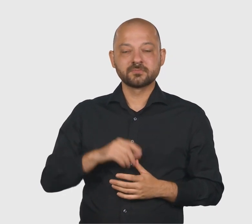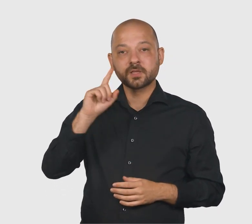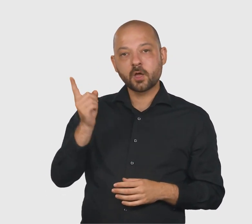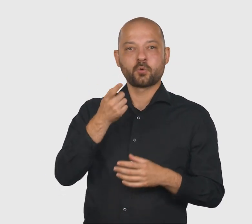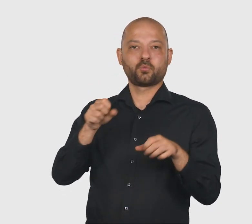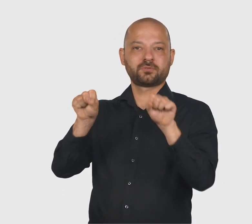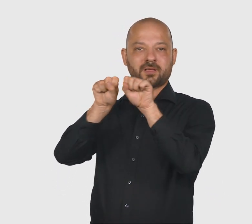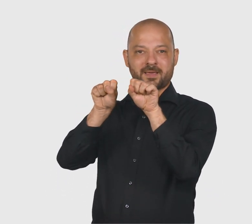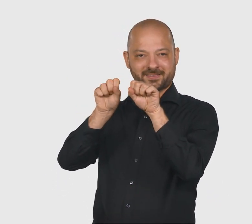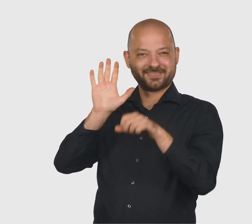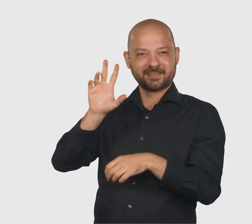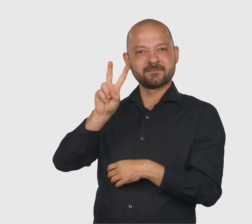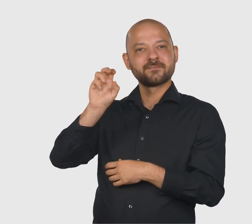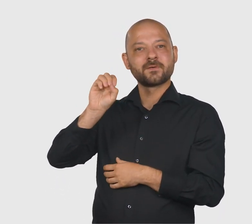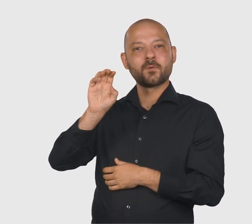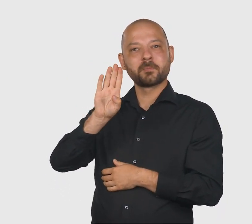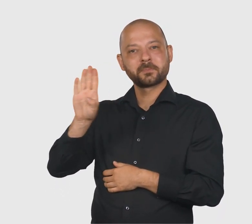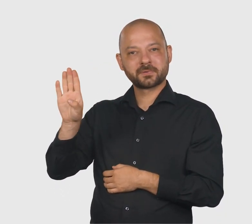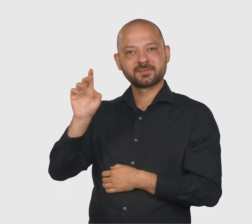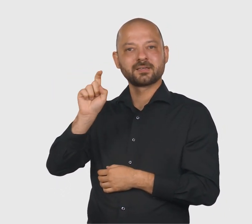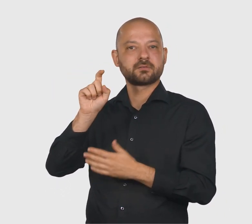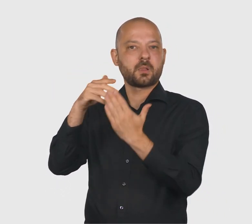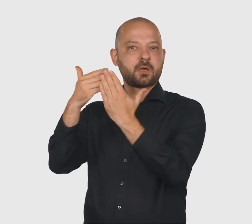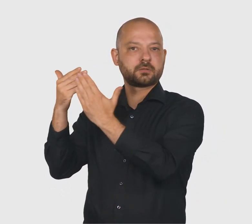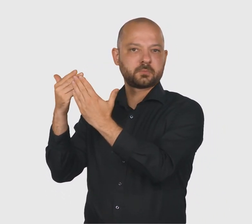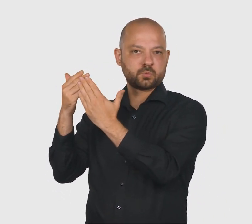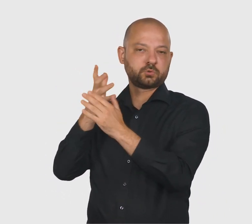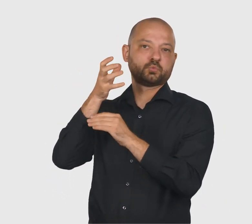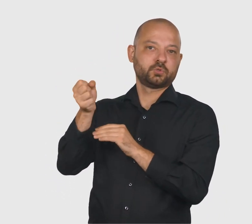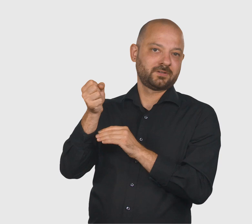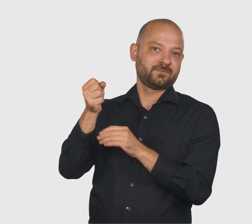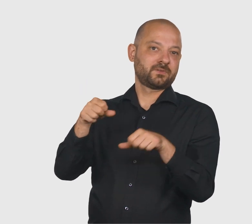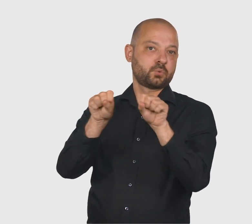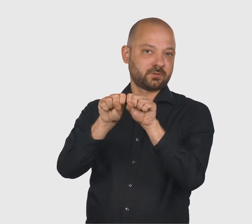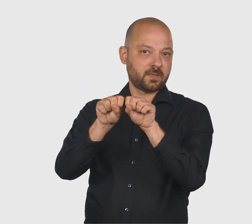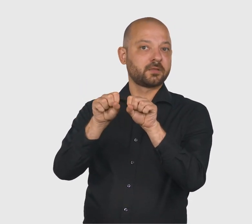und haben Zugriff auf die Digitalen Angebote des VÖBB.